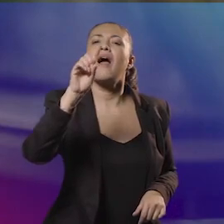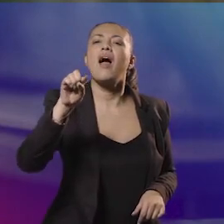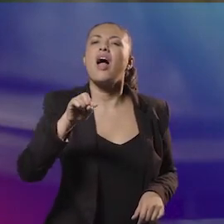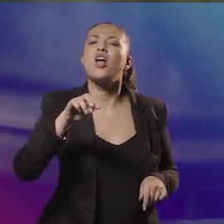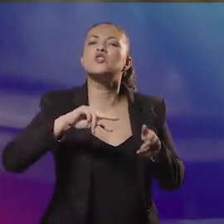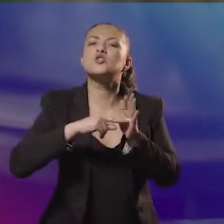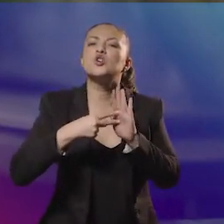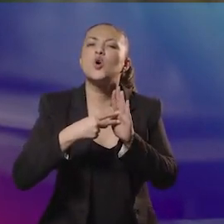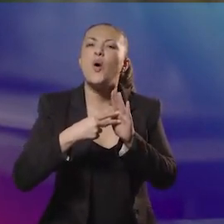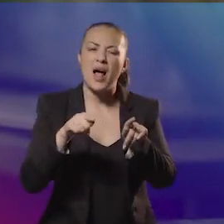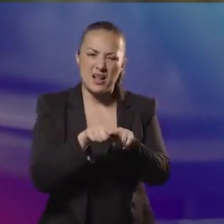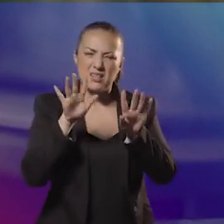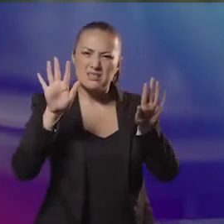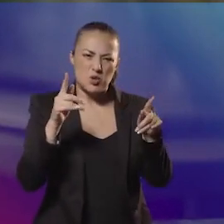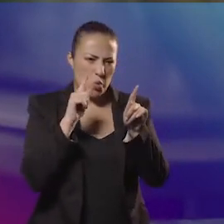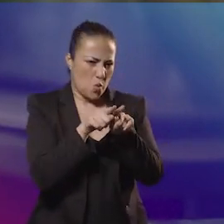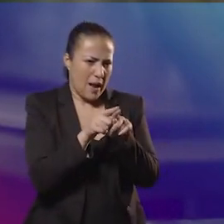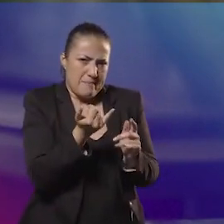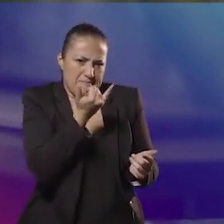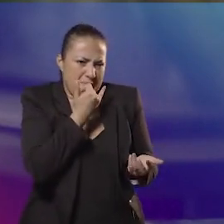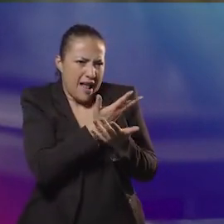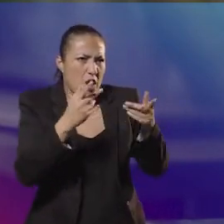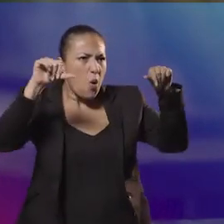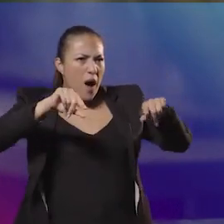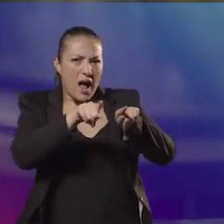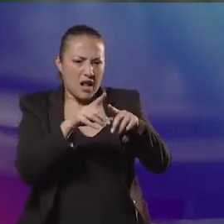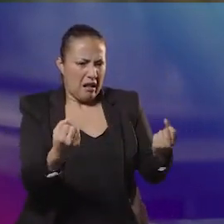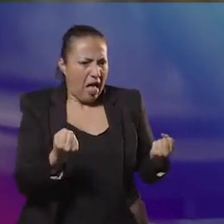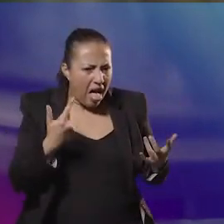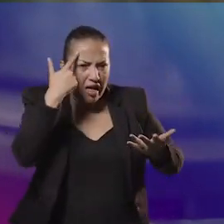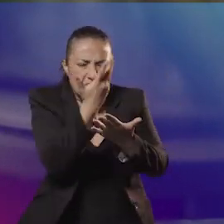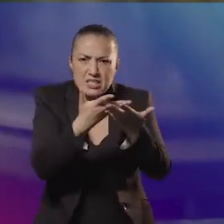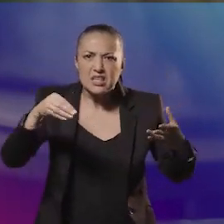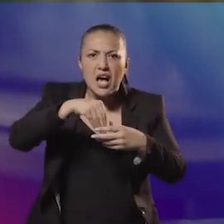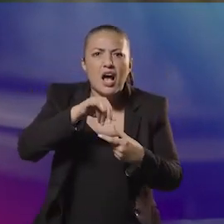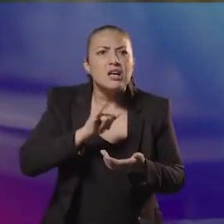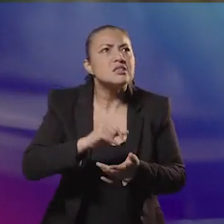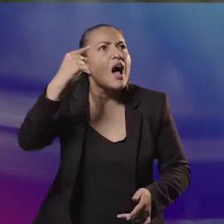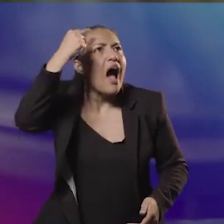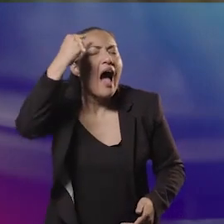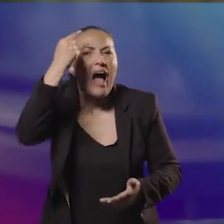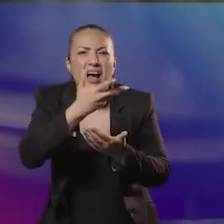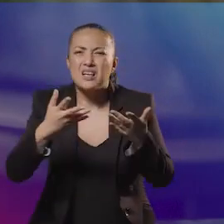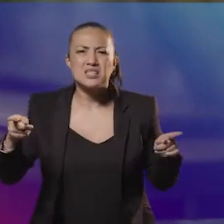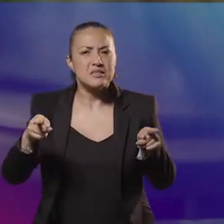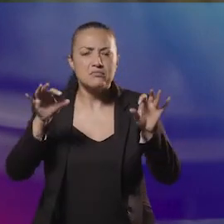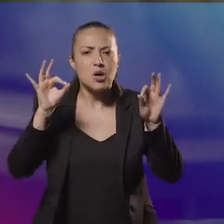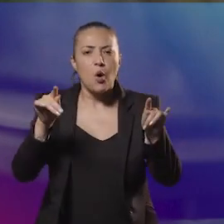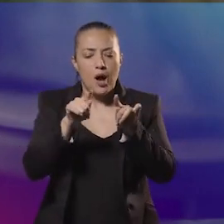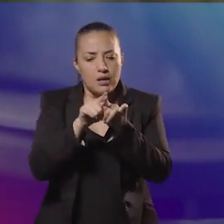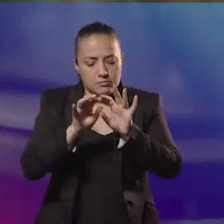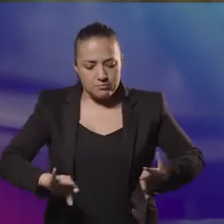o sea, realmente hay una sociedad que no ha vivido su corporalidad en una dimensión sagrada,